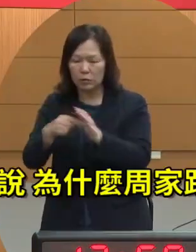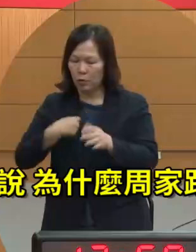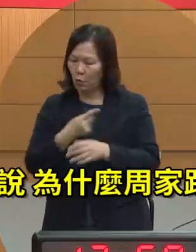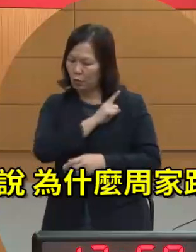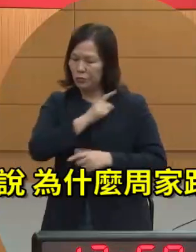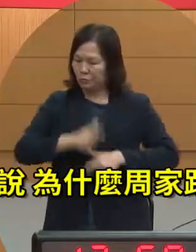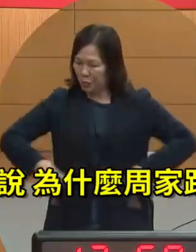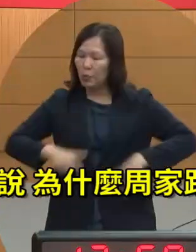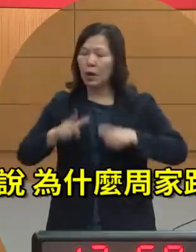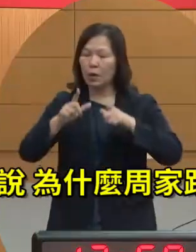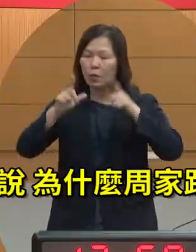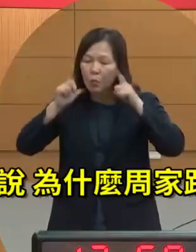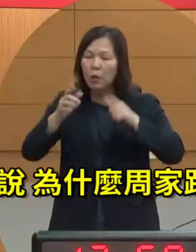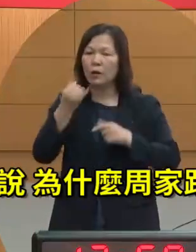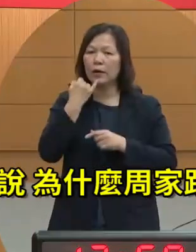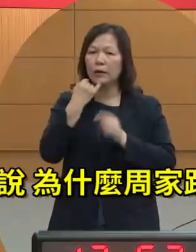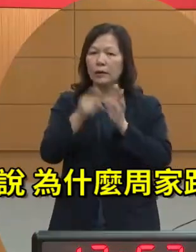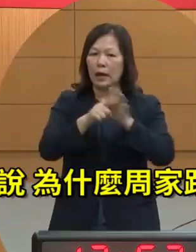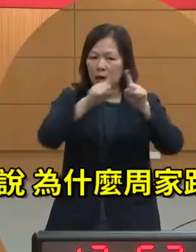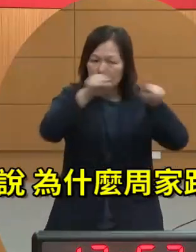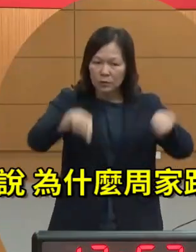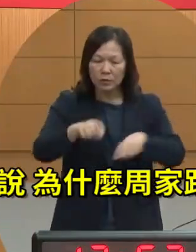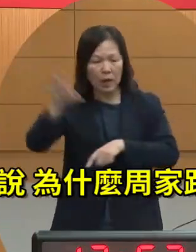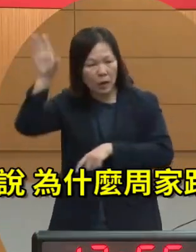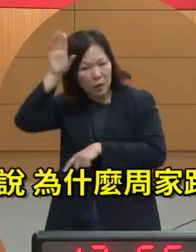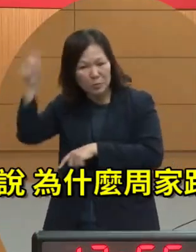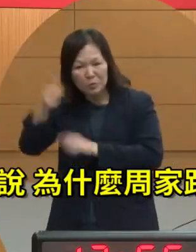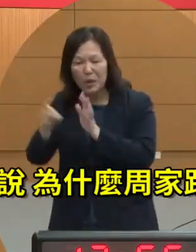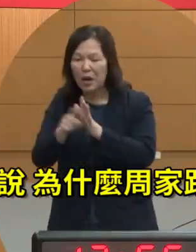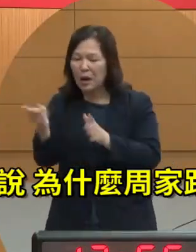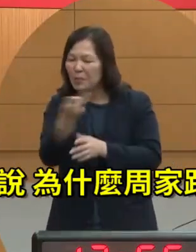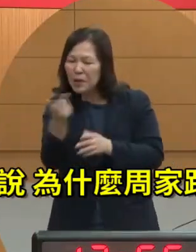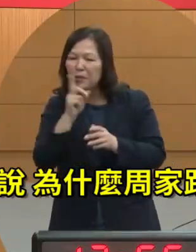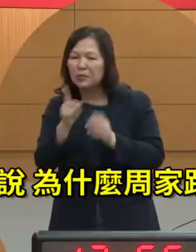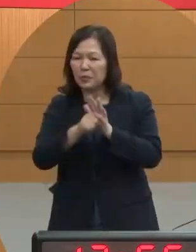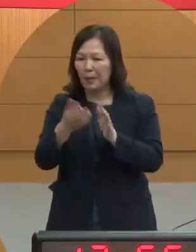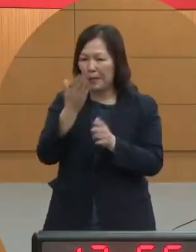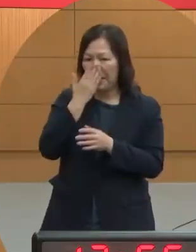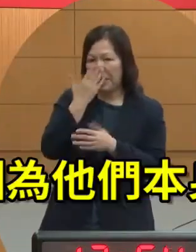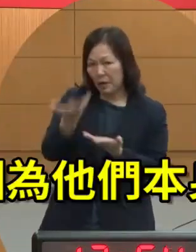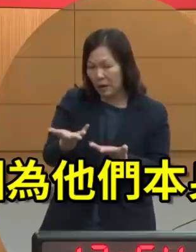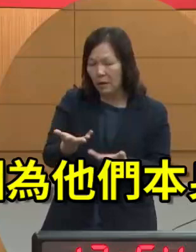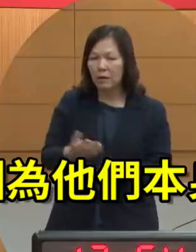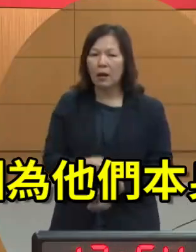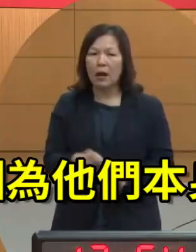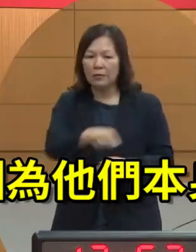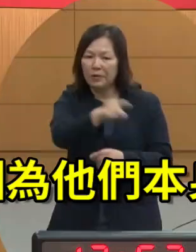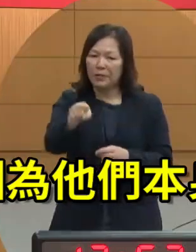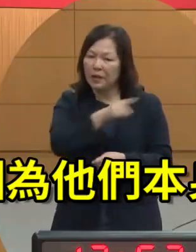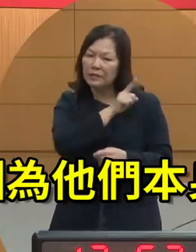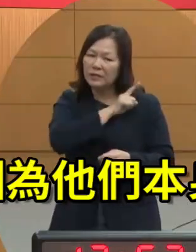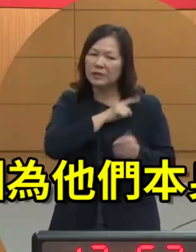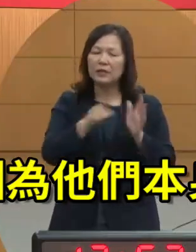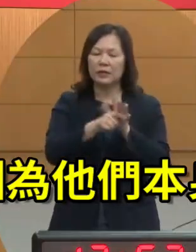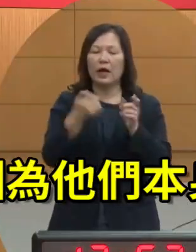那我說 為什麼周家跟蘇家 不敢說要除弊 不敢說要掃除黑金 因為他們本身就是我們要掃除的弊病